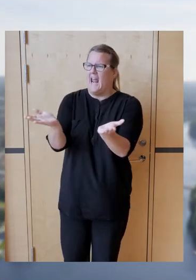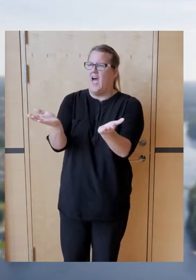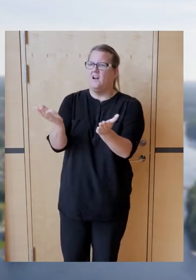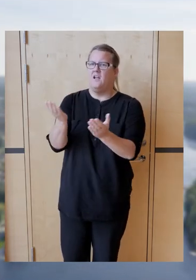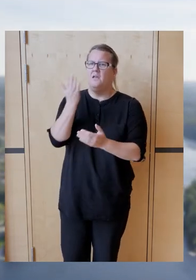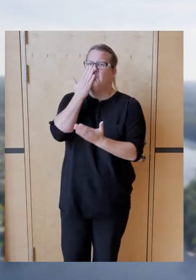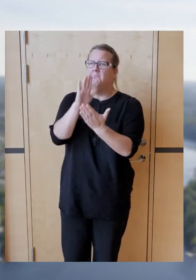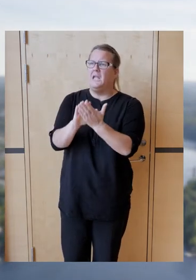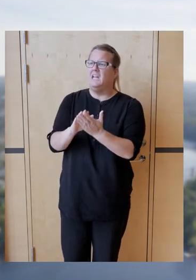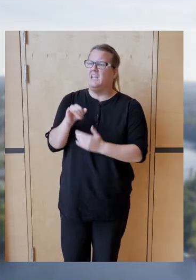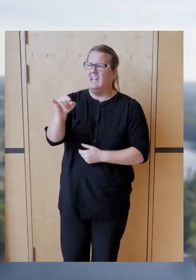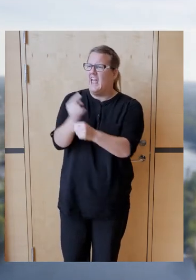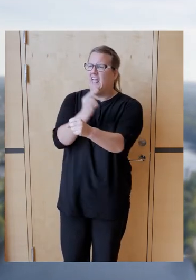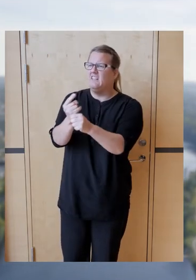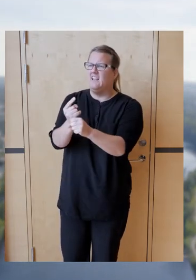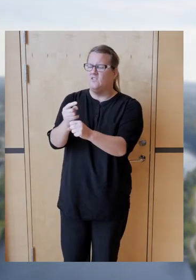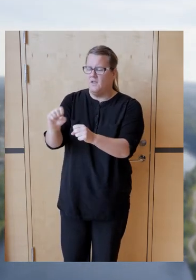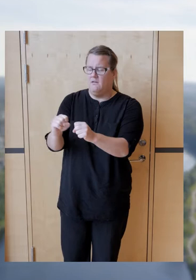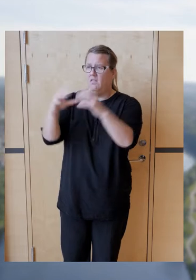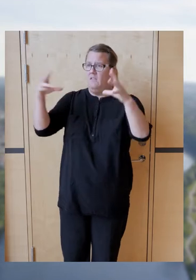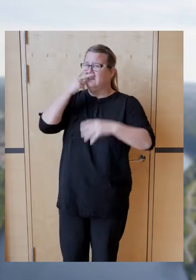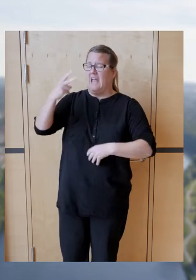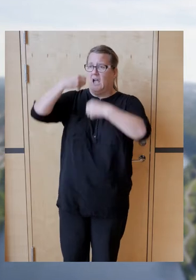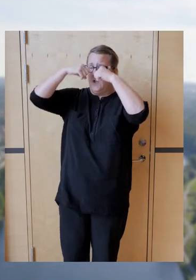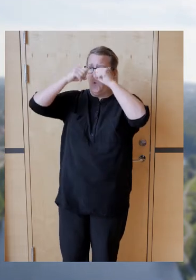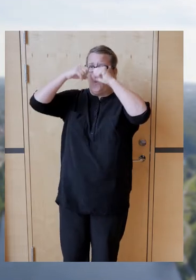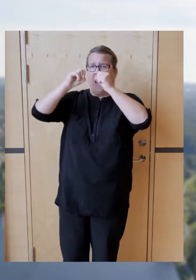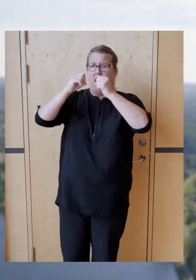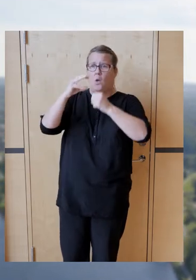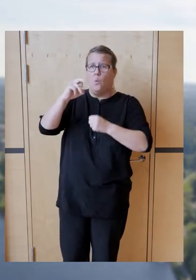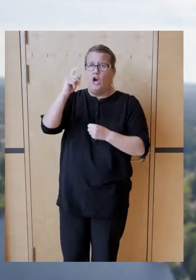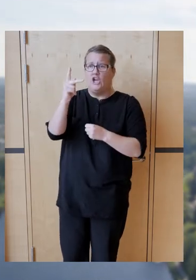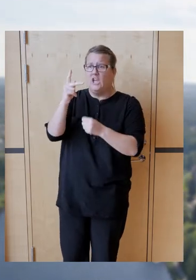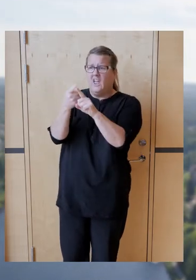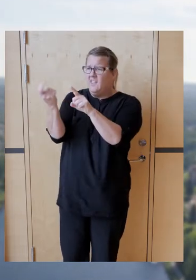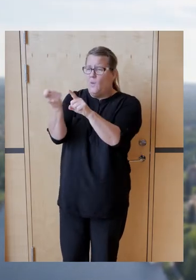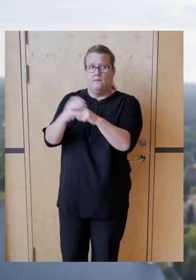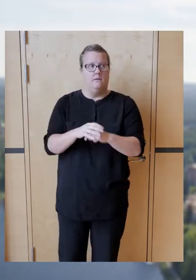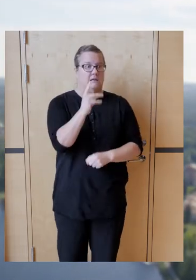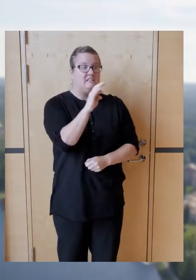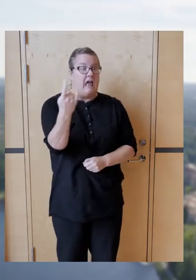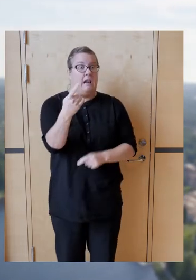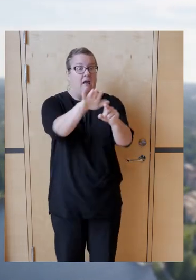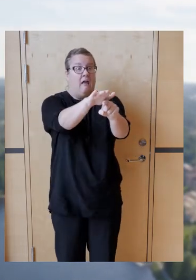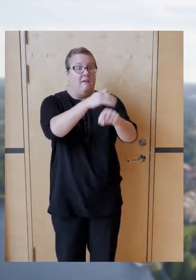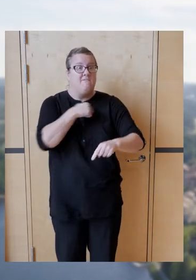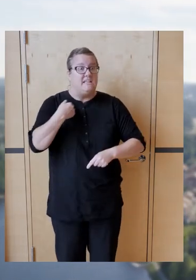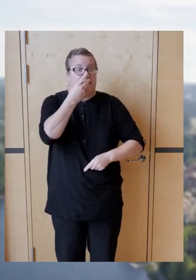Så vi se någons Google work Space Rescue person Det är inte bra